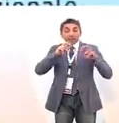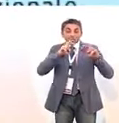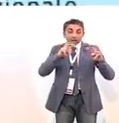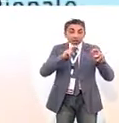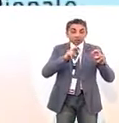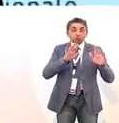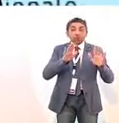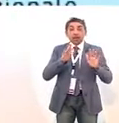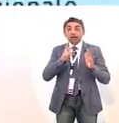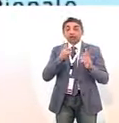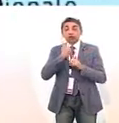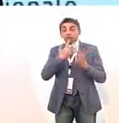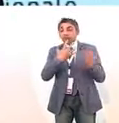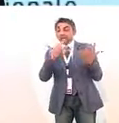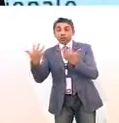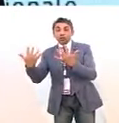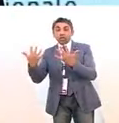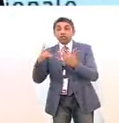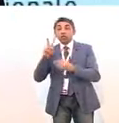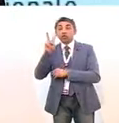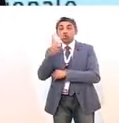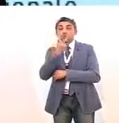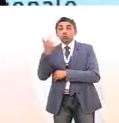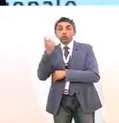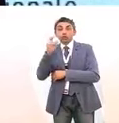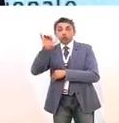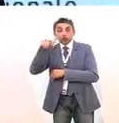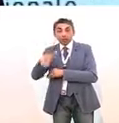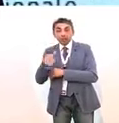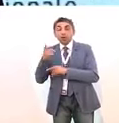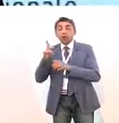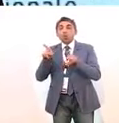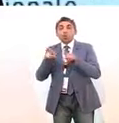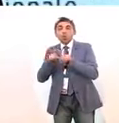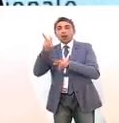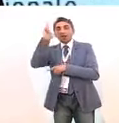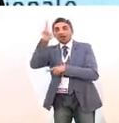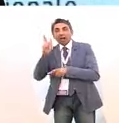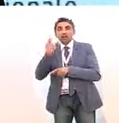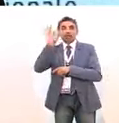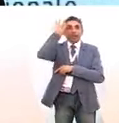di un decennio a 200mila, quanti ne hanno Francia e Inghilterra – la Germania ne ha